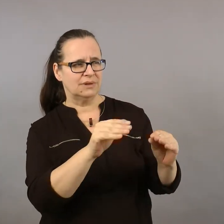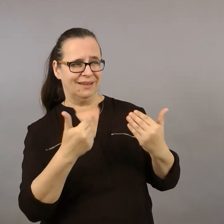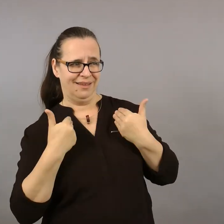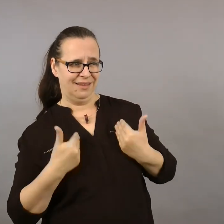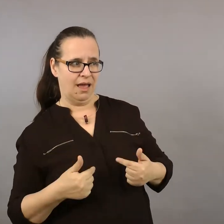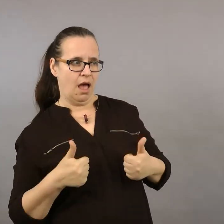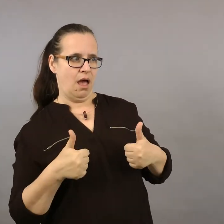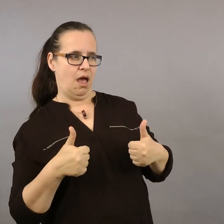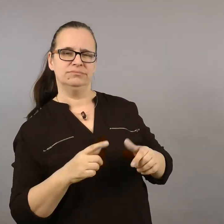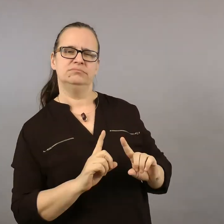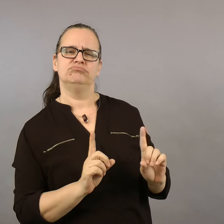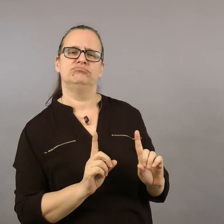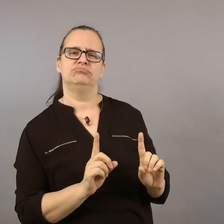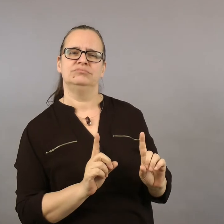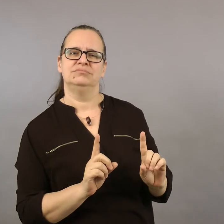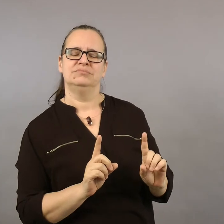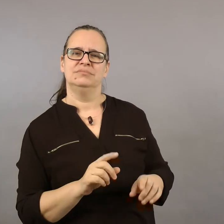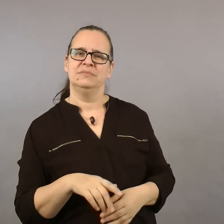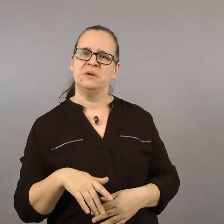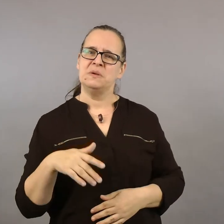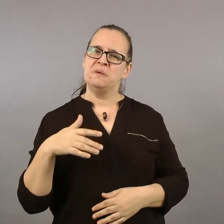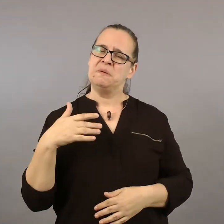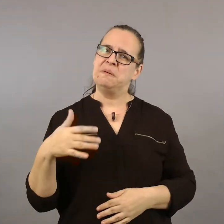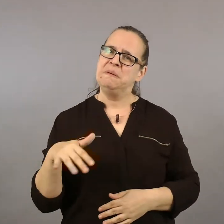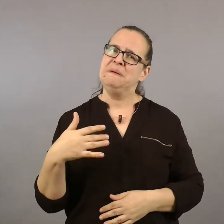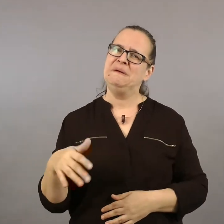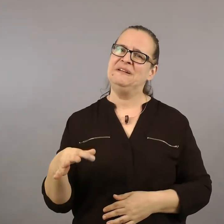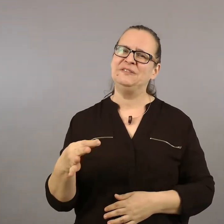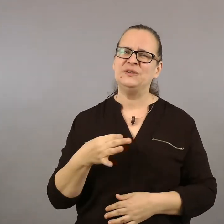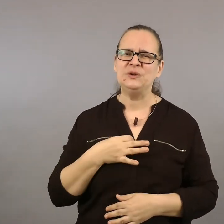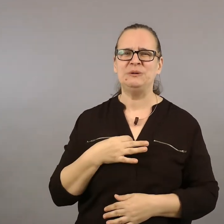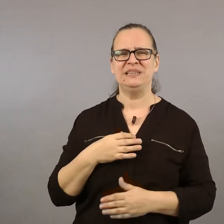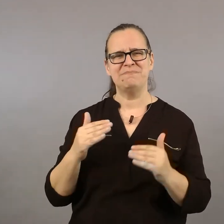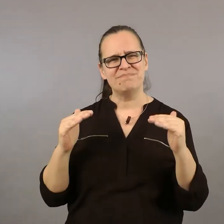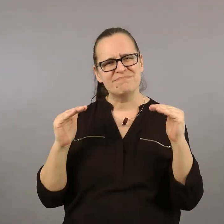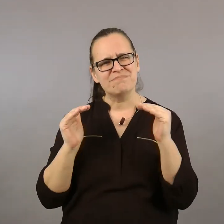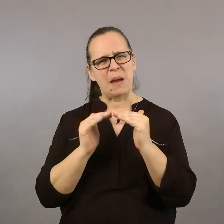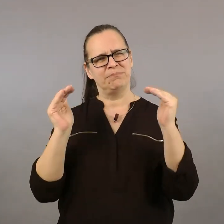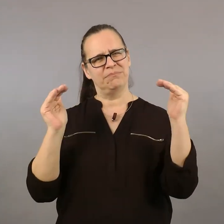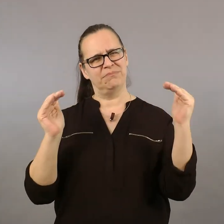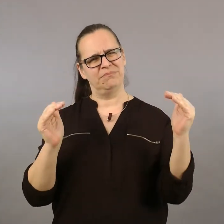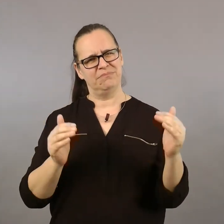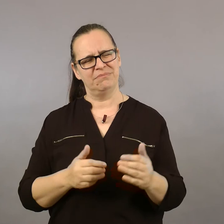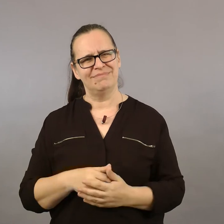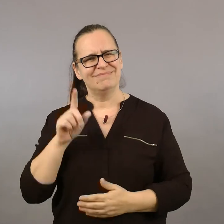„Seid still und tratscht nicht herum, weil ich ihm helfe!“ Für mich ist sehr wichtig, Jesus ist auf Augenhöhe!